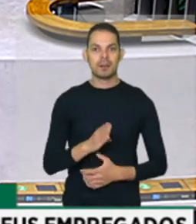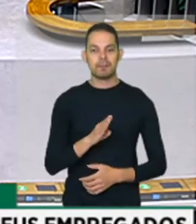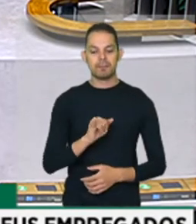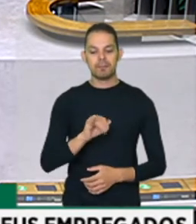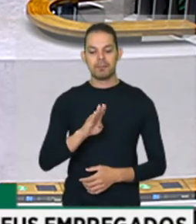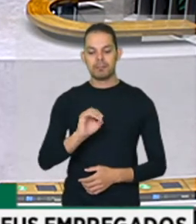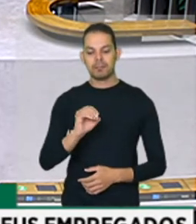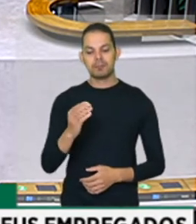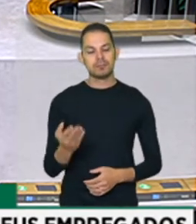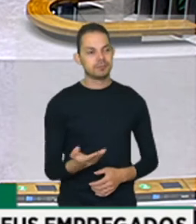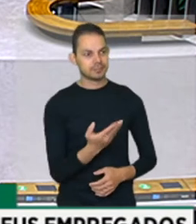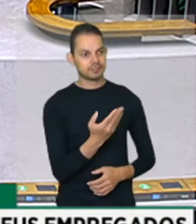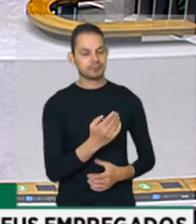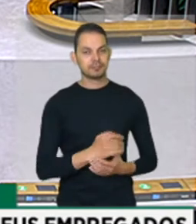[PRES. ARTHUR LIRA]: POIS NÃ